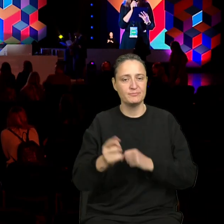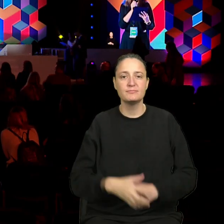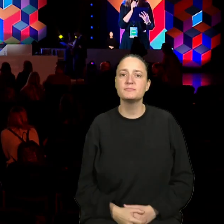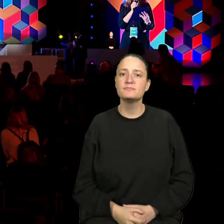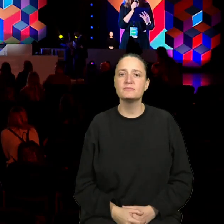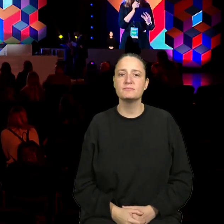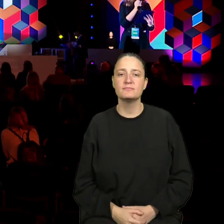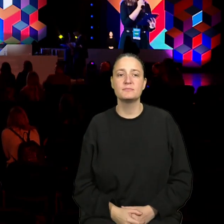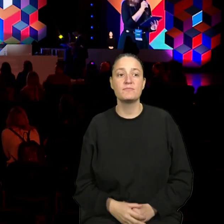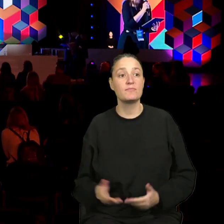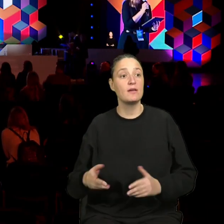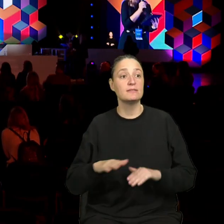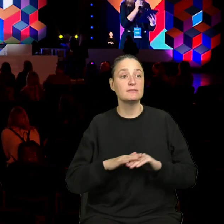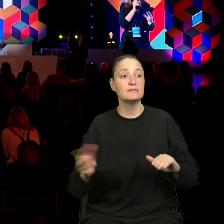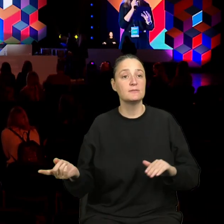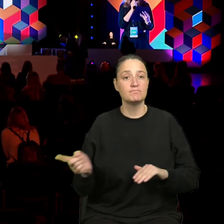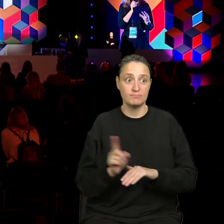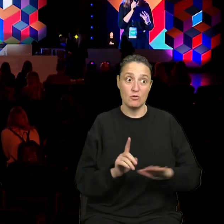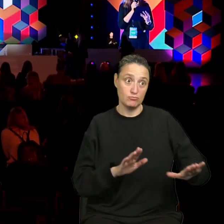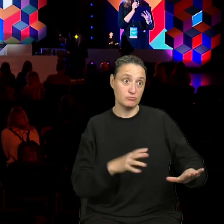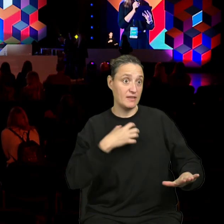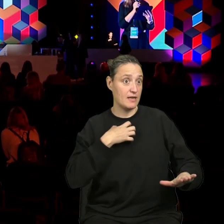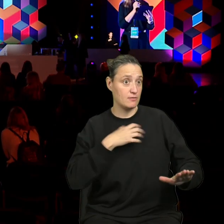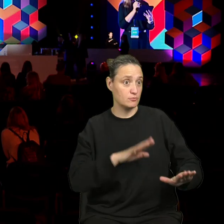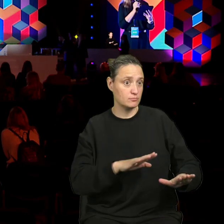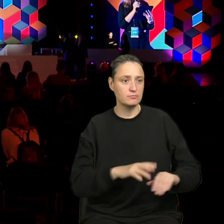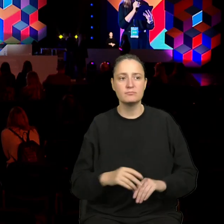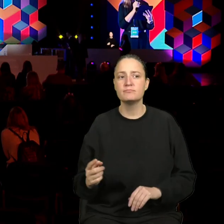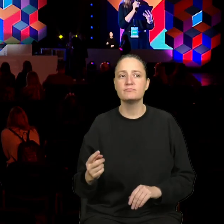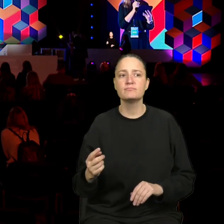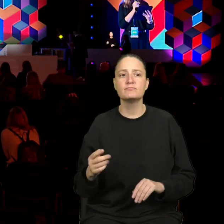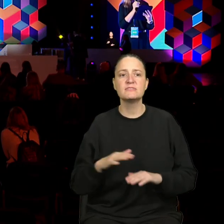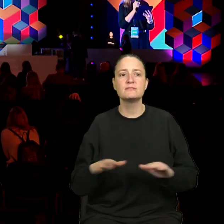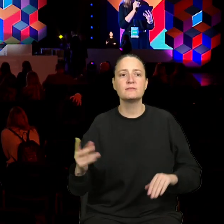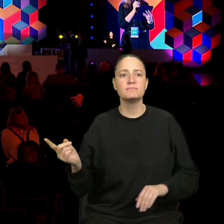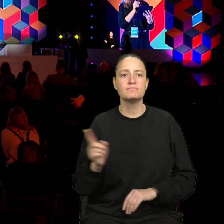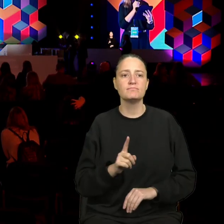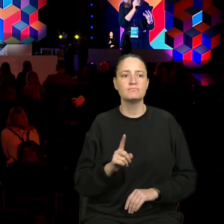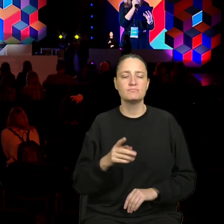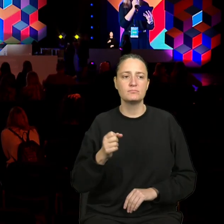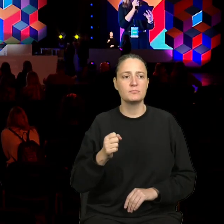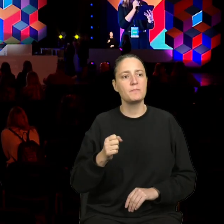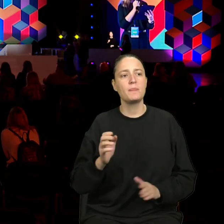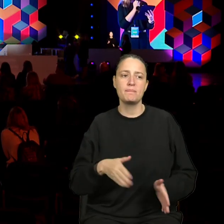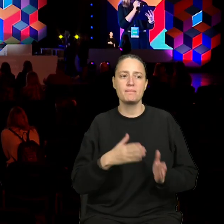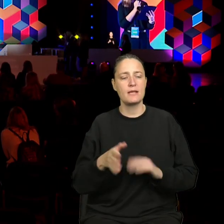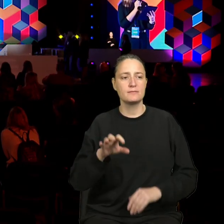mentoring wchodzą jako nowe formy bycia w tych rolach właśnie. Cyfryzacja,